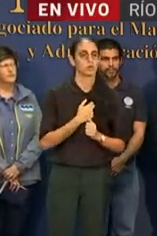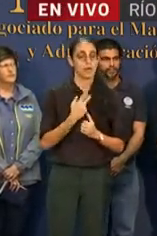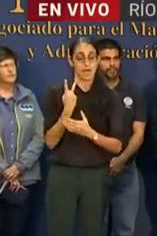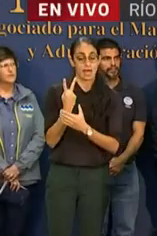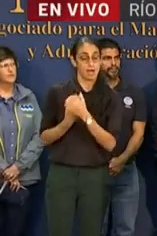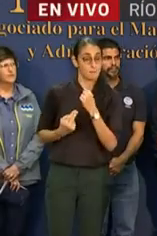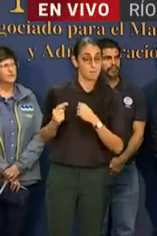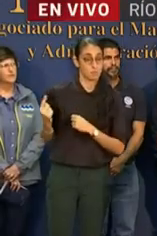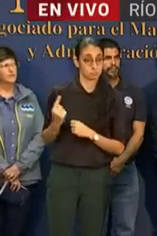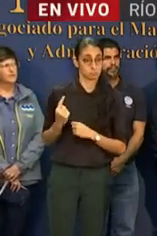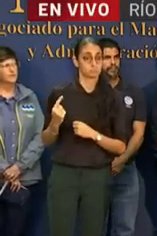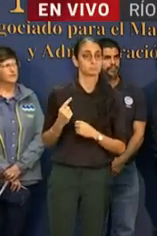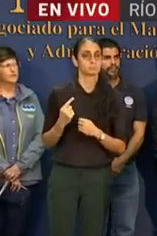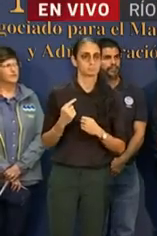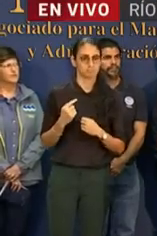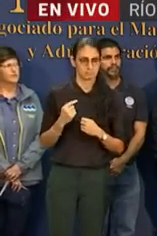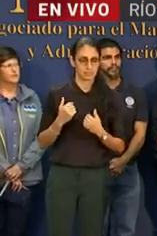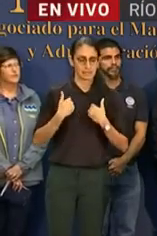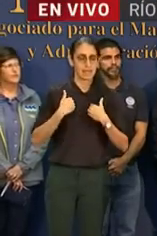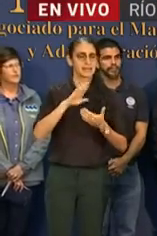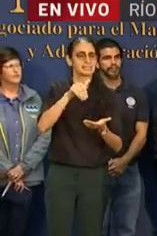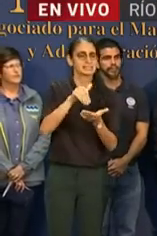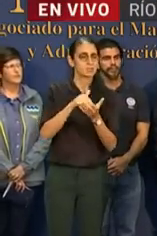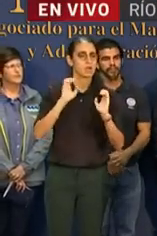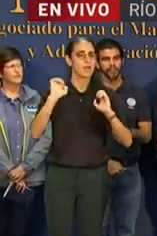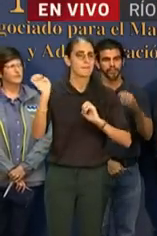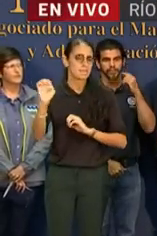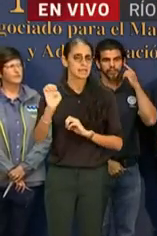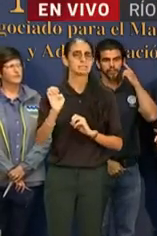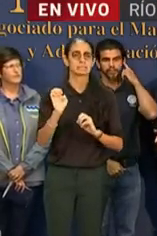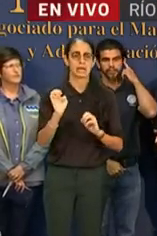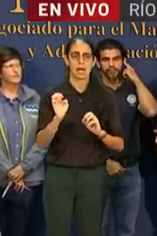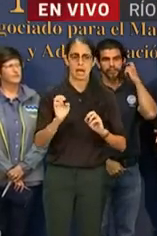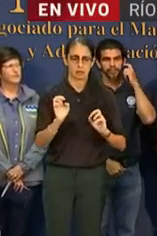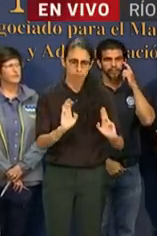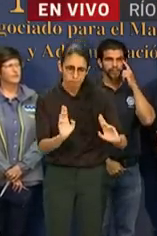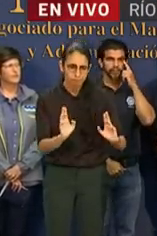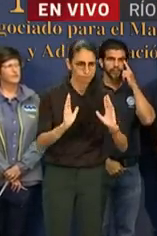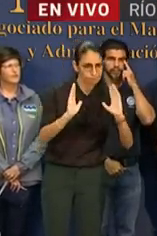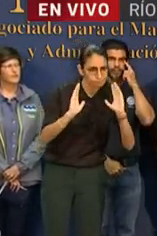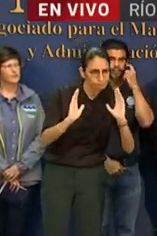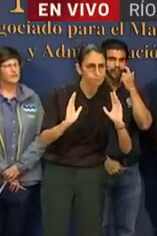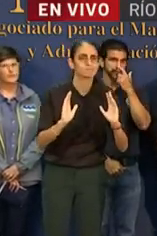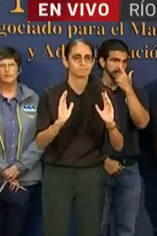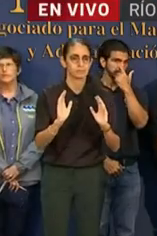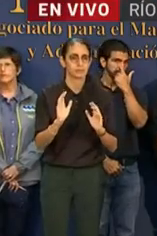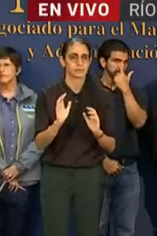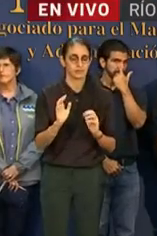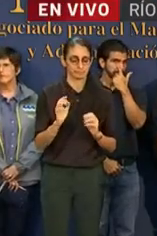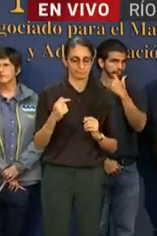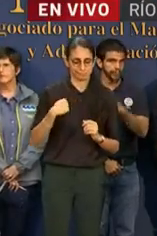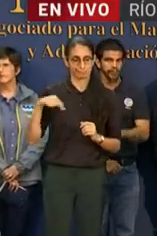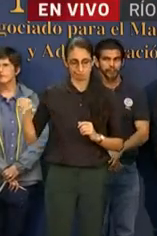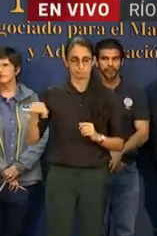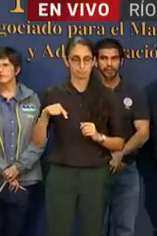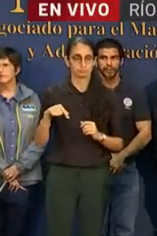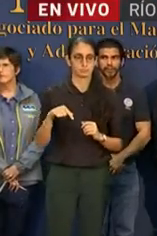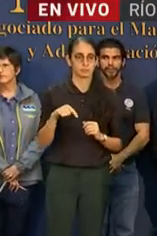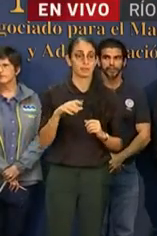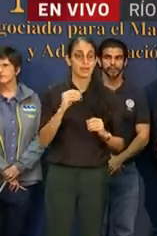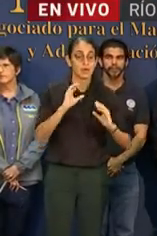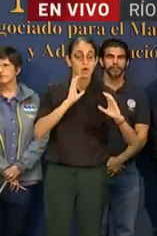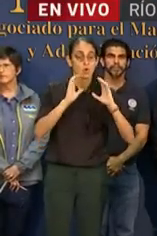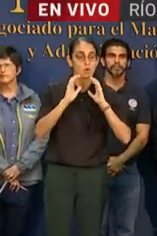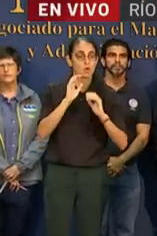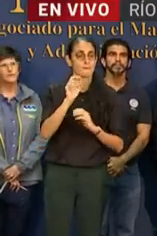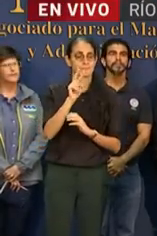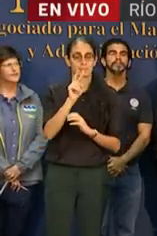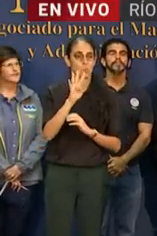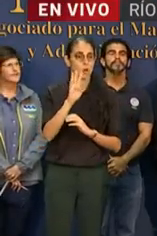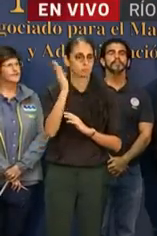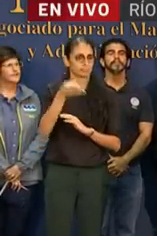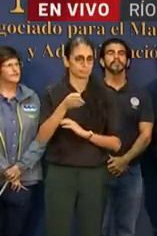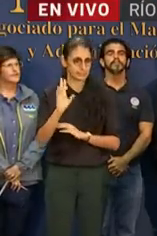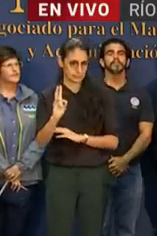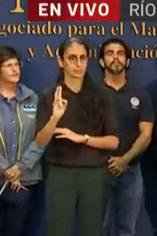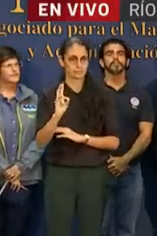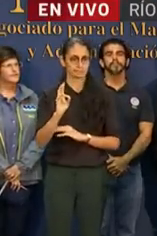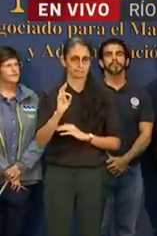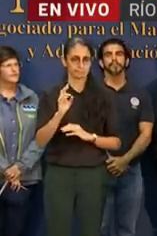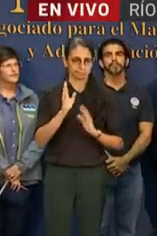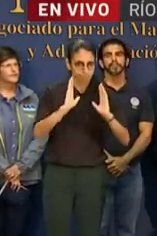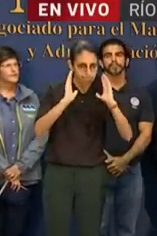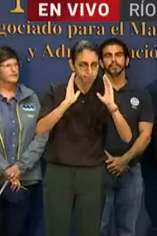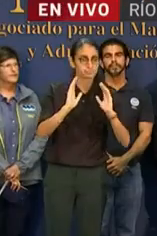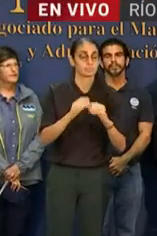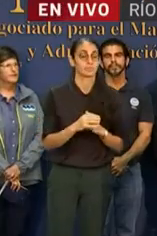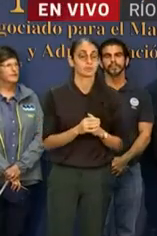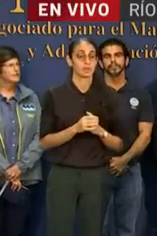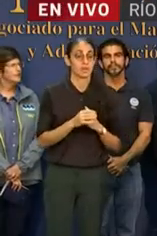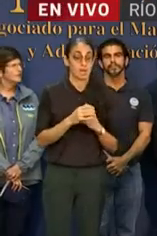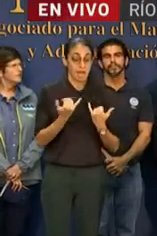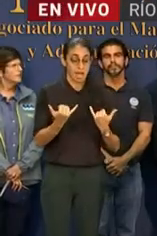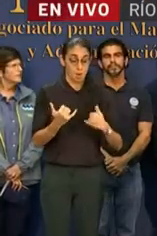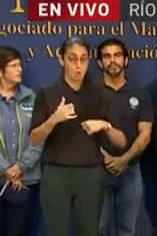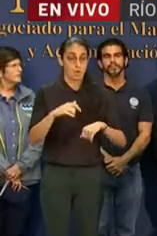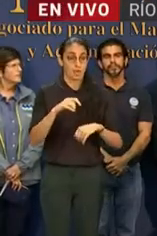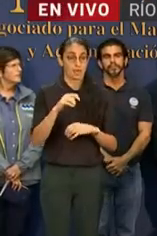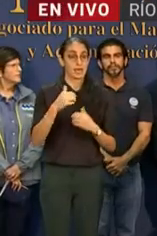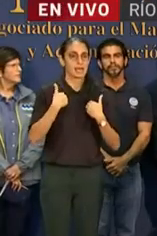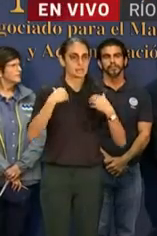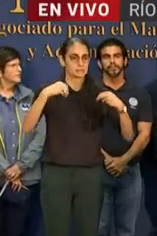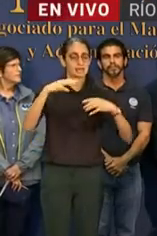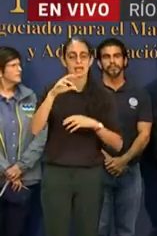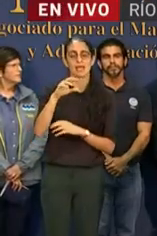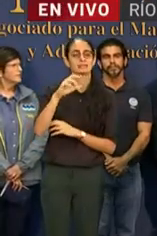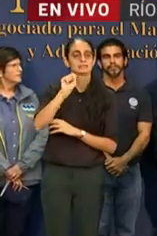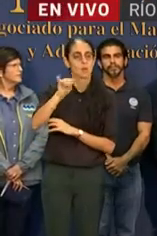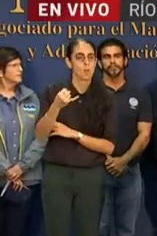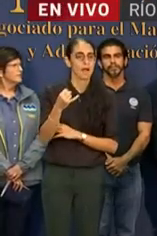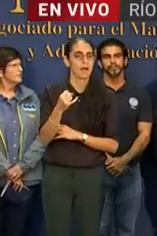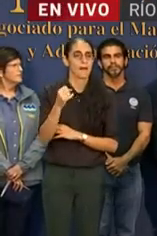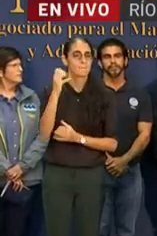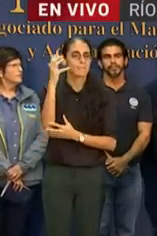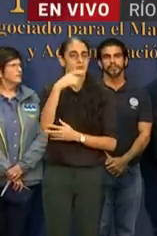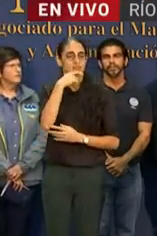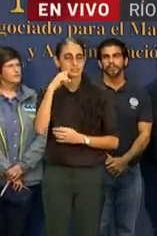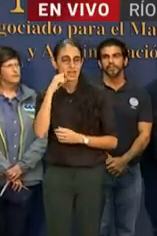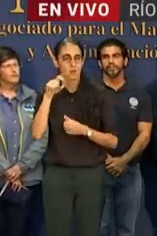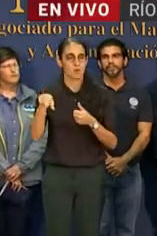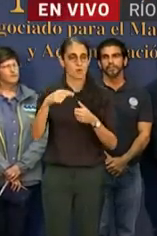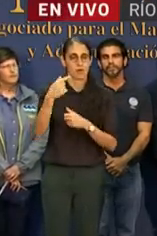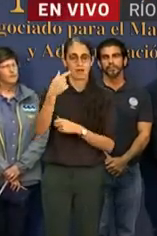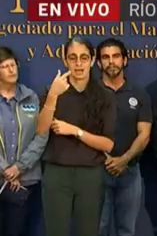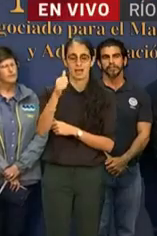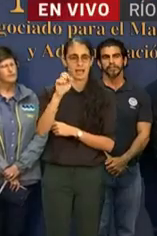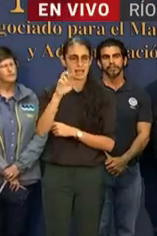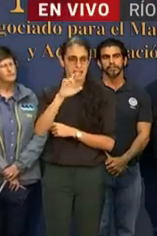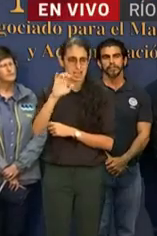BUENOS DÍAS A TODOS, ESTAMOS